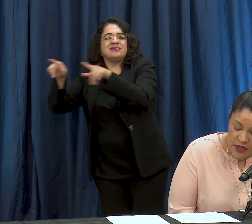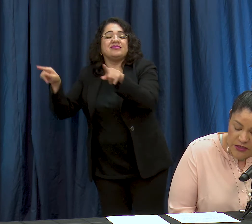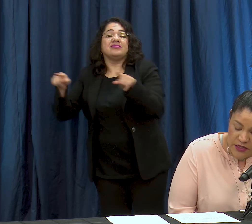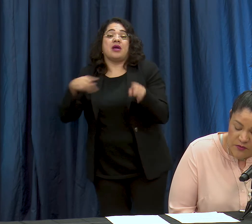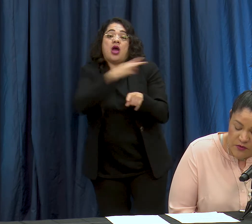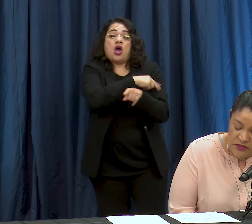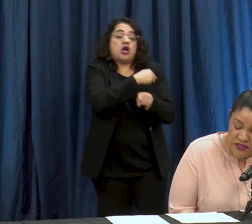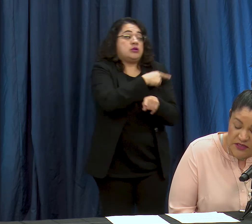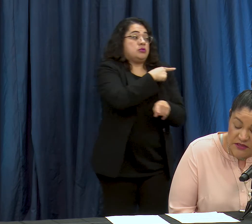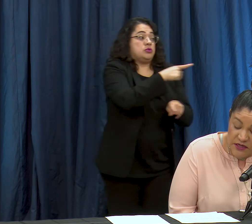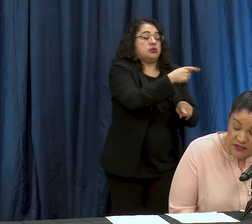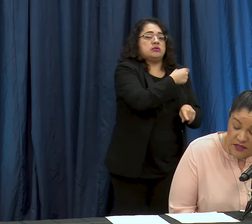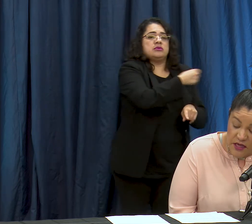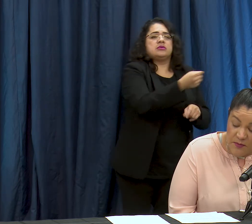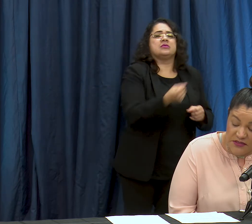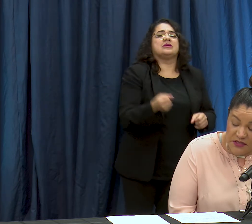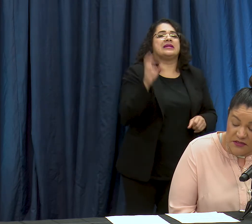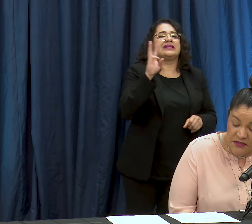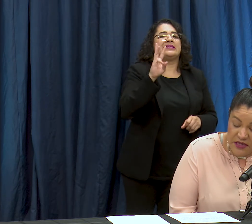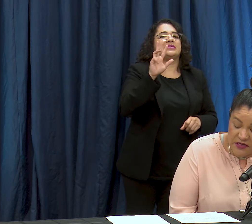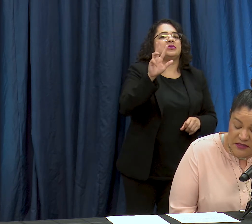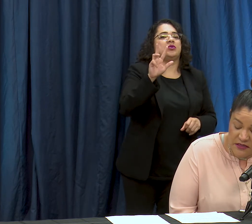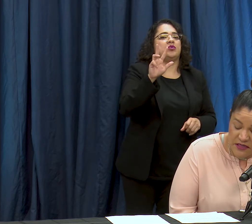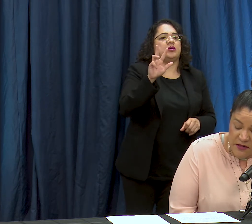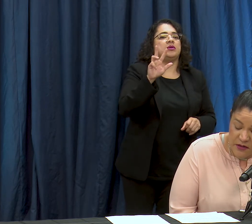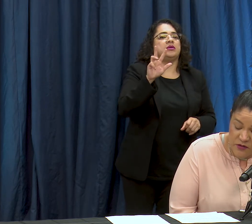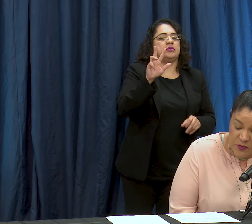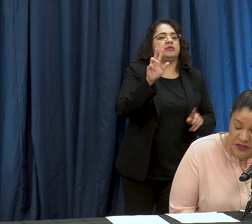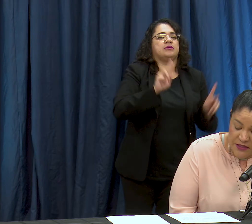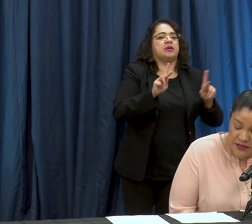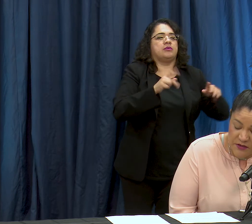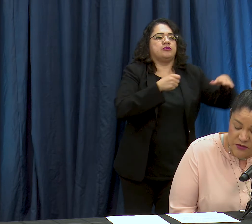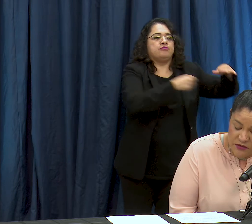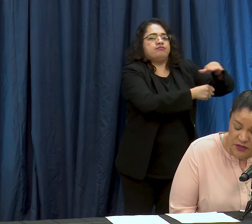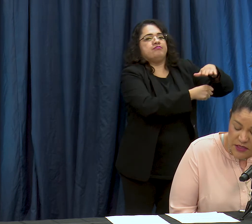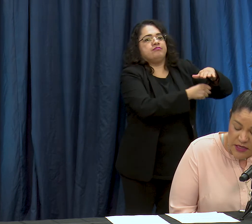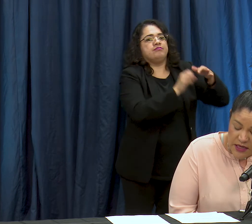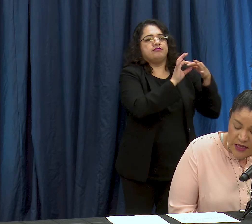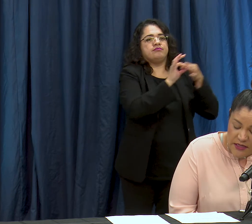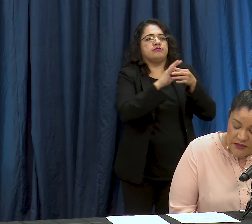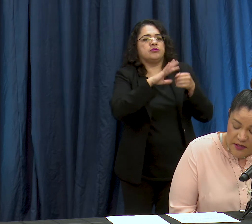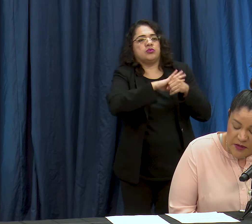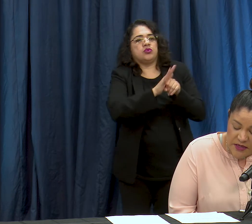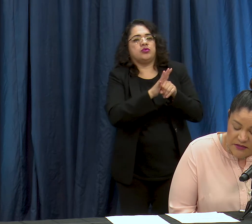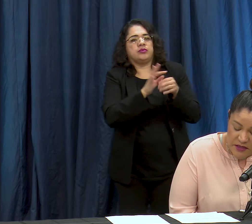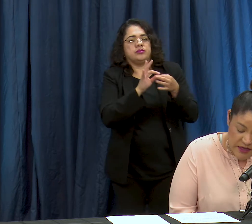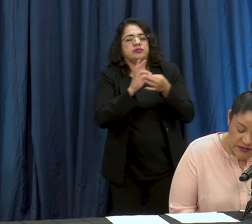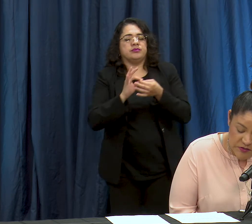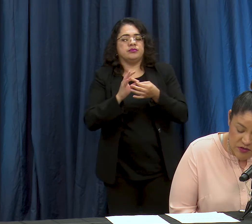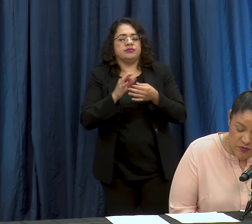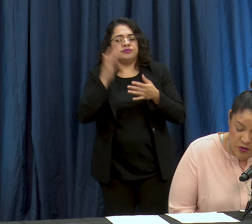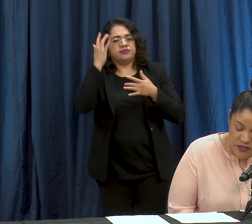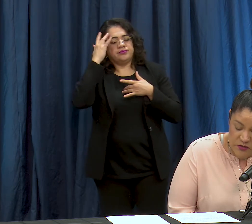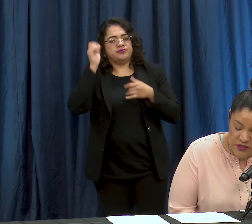tenemos el tetris pacientes que an astonishes este es hace unas pocus auras